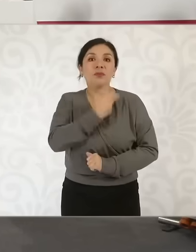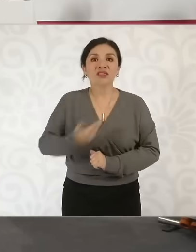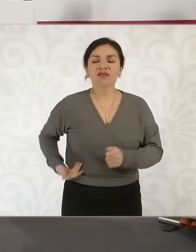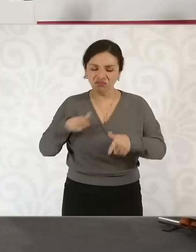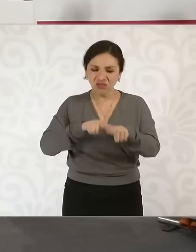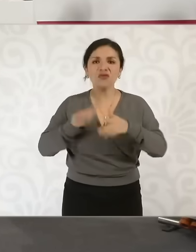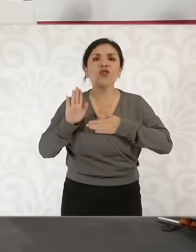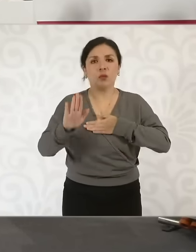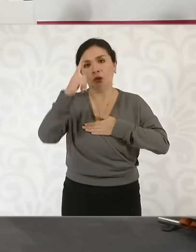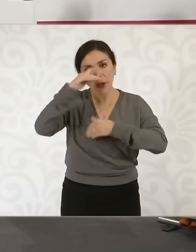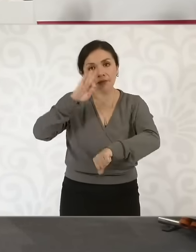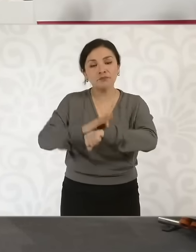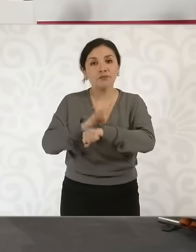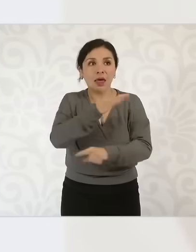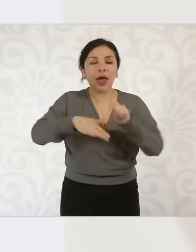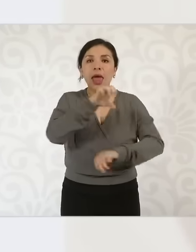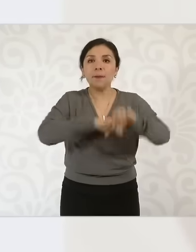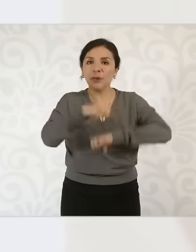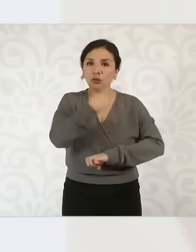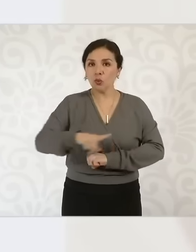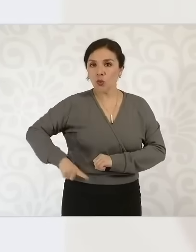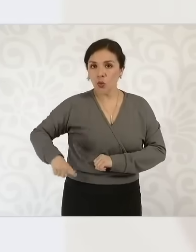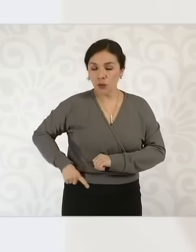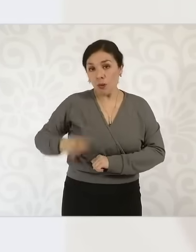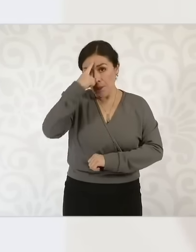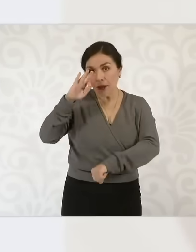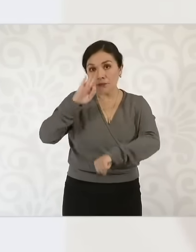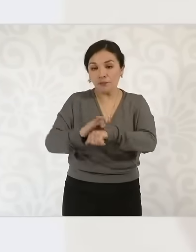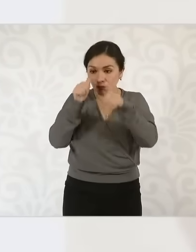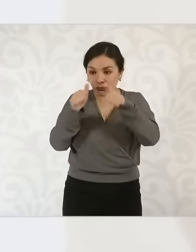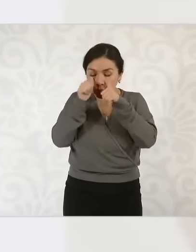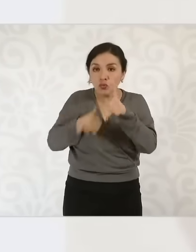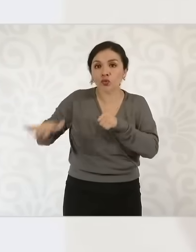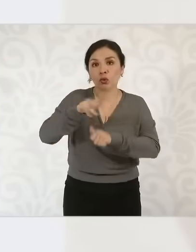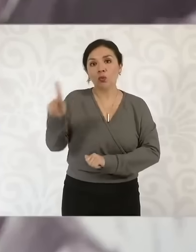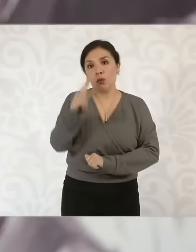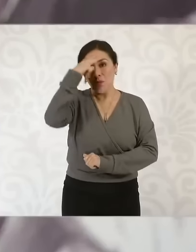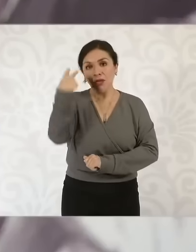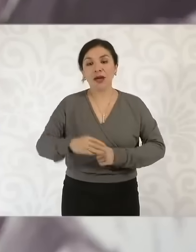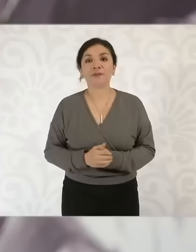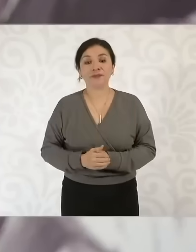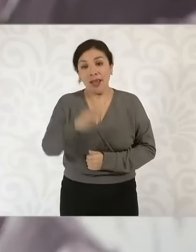públicas y por el desarrollo nacional al servicio del pueblo de México. En el marco de este plan,